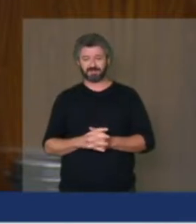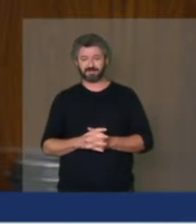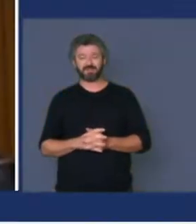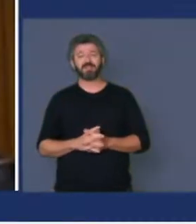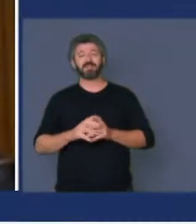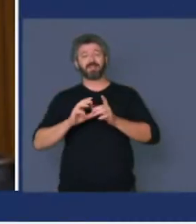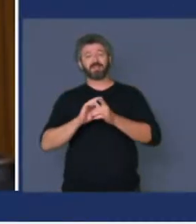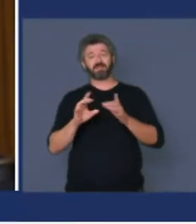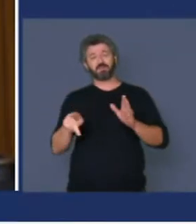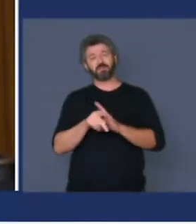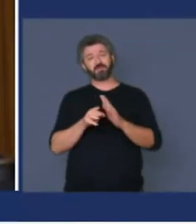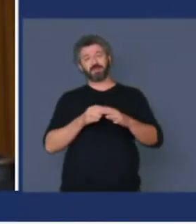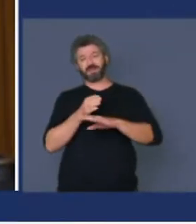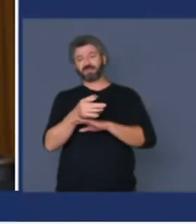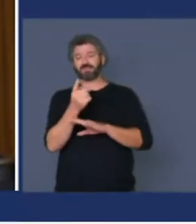O IMPACTO MAIOR NA POLÍTICA